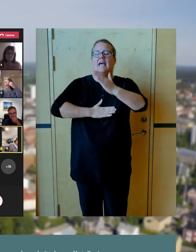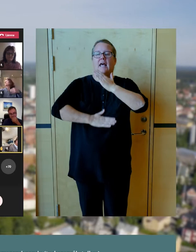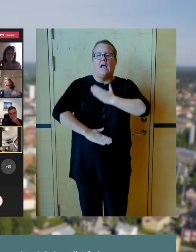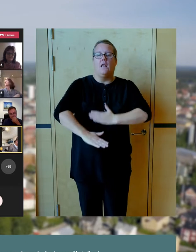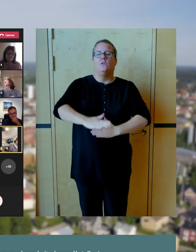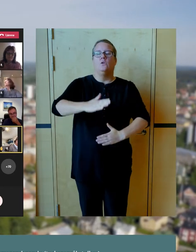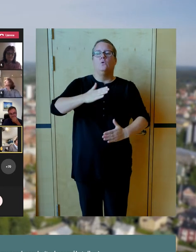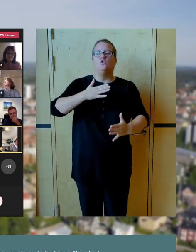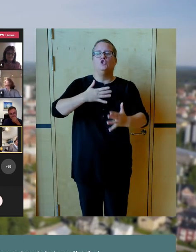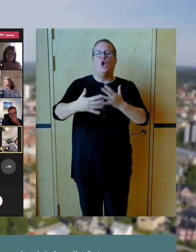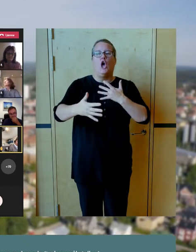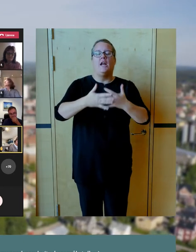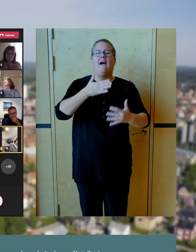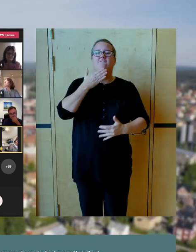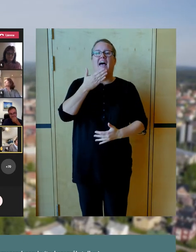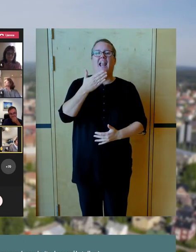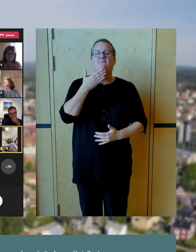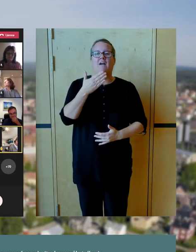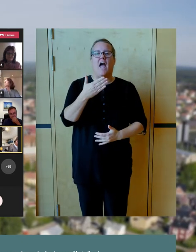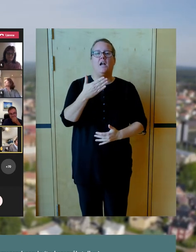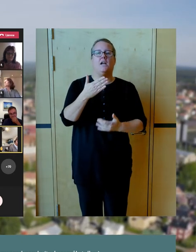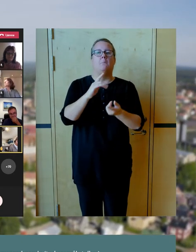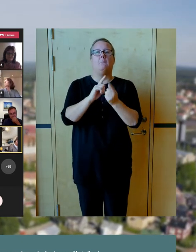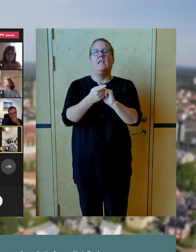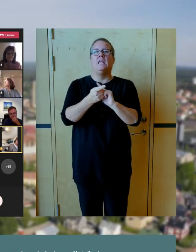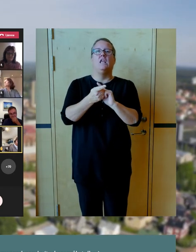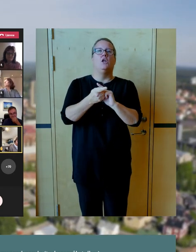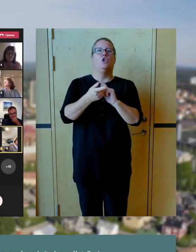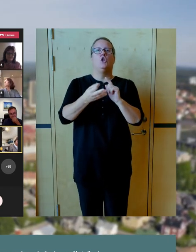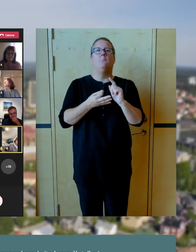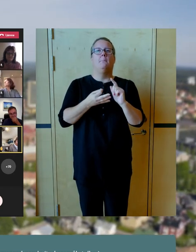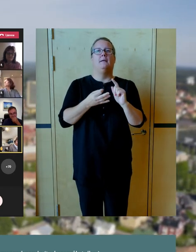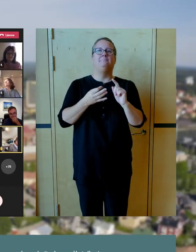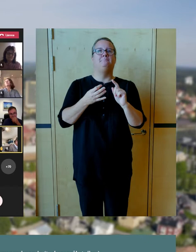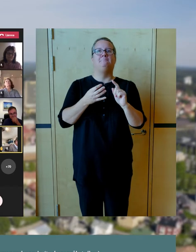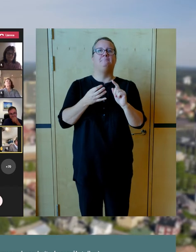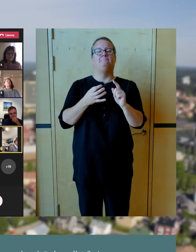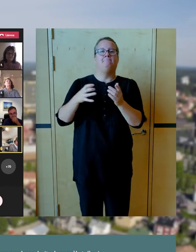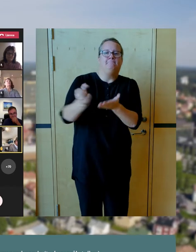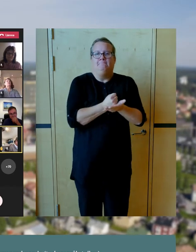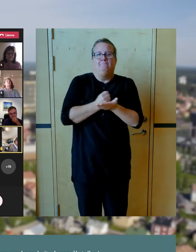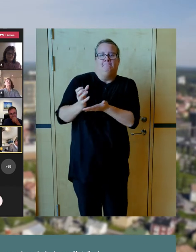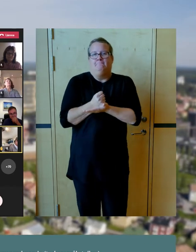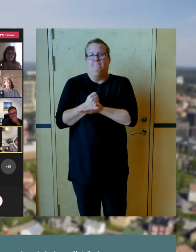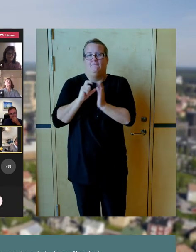Välfärden till nån slags Plugins företag Finns det i välfärden för oss i Skellefteå